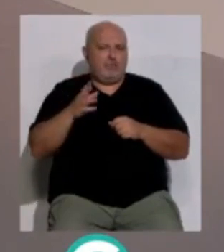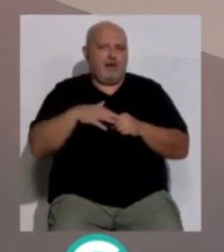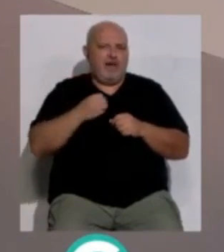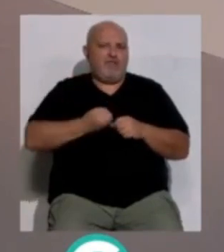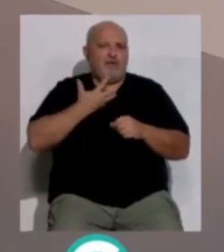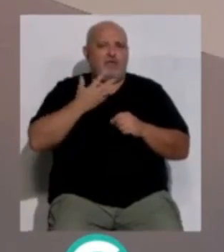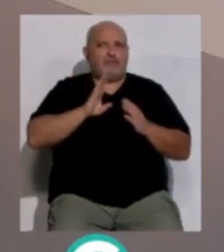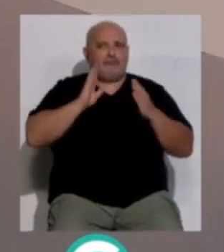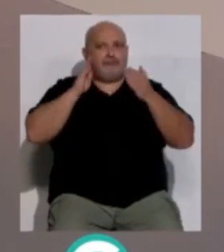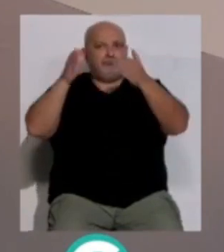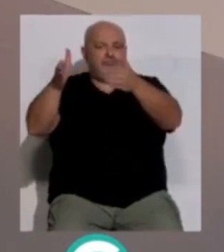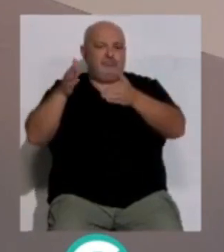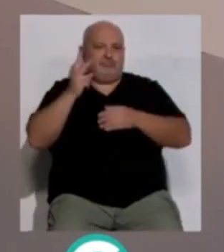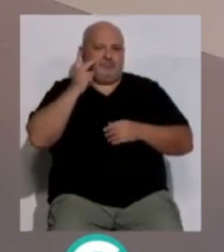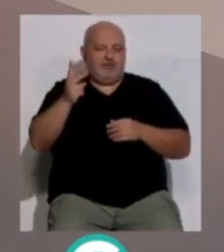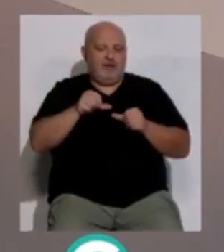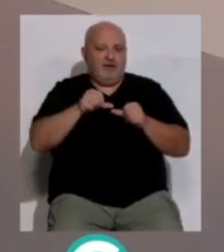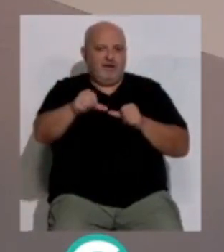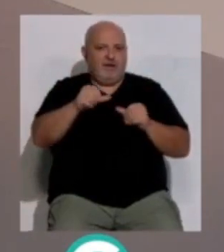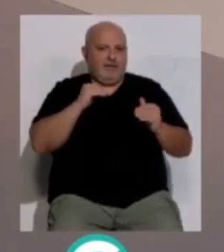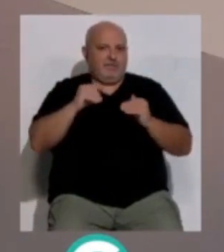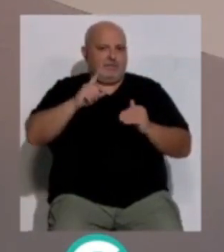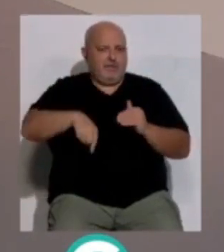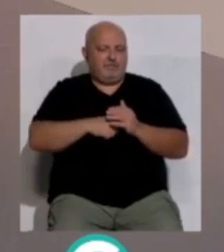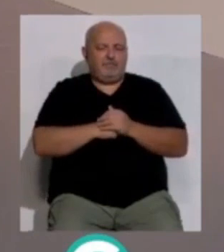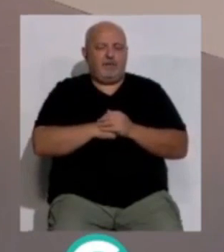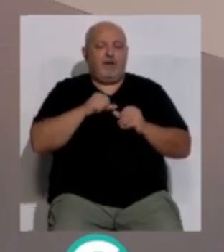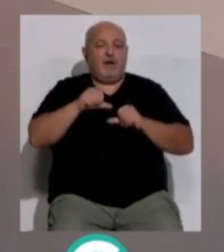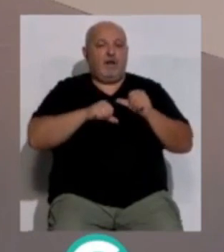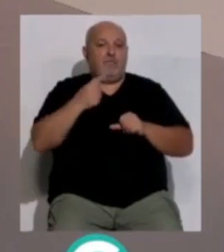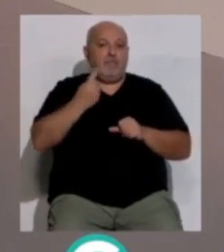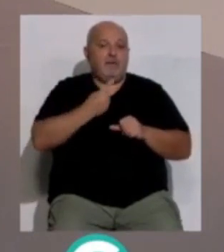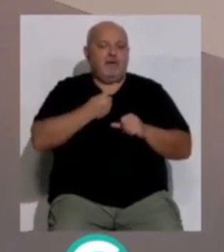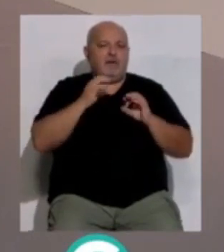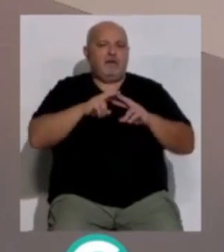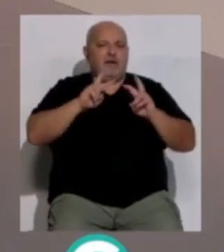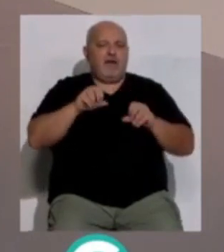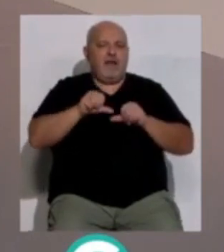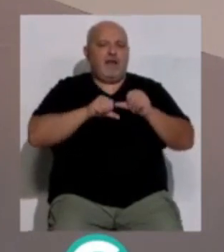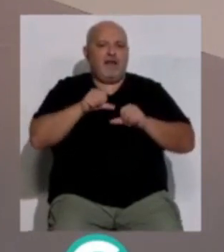aficiones rivales a lo largo de esta temporada la liga en primera división se llamará la liga Sport